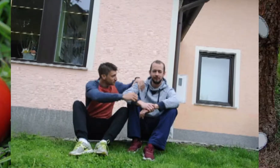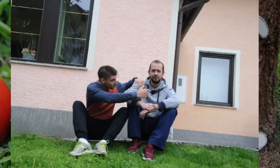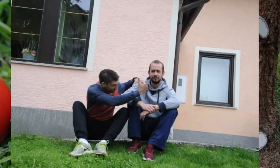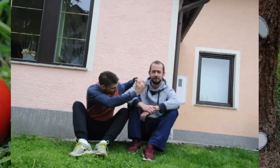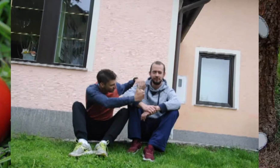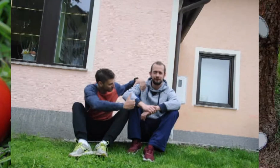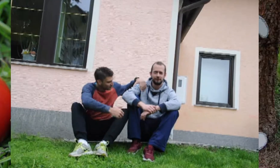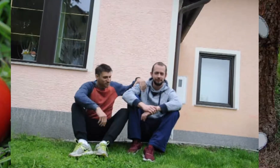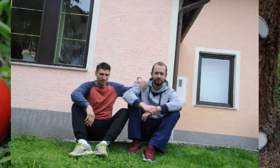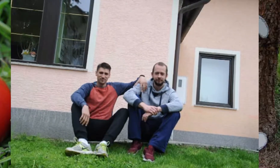Miloš: Pridite.